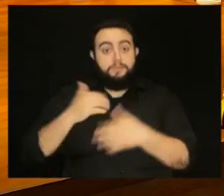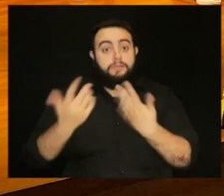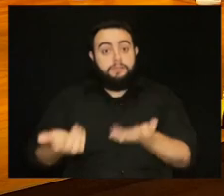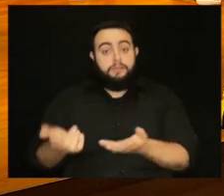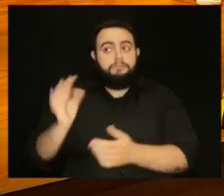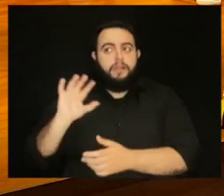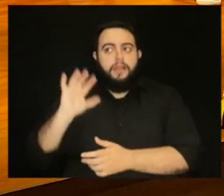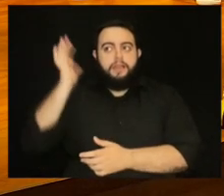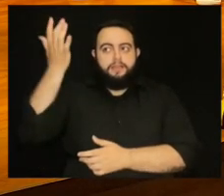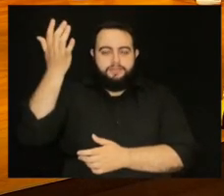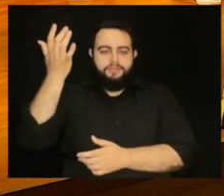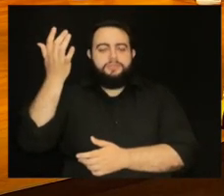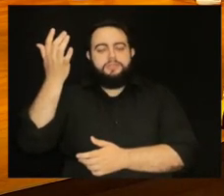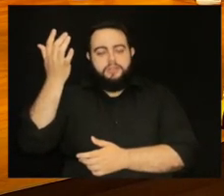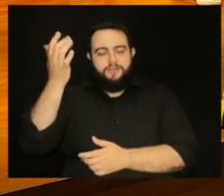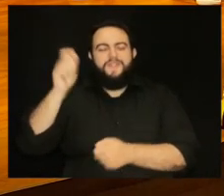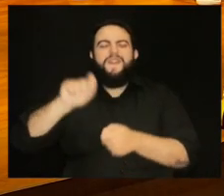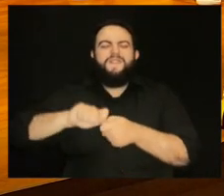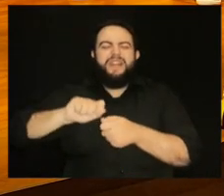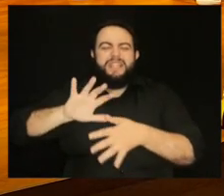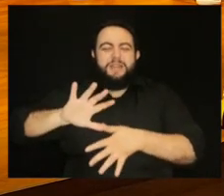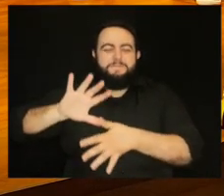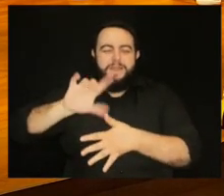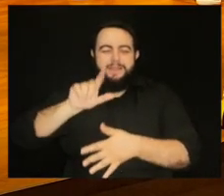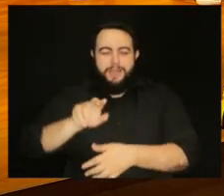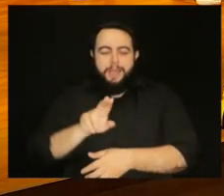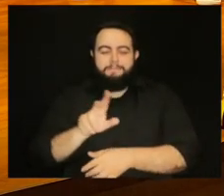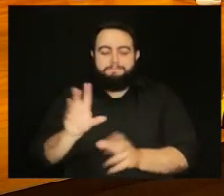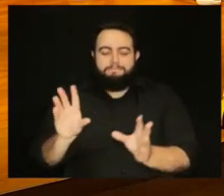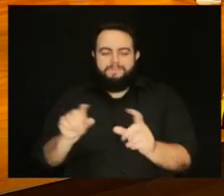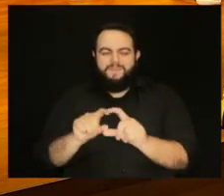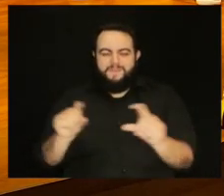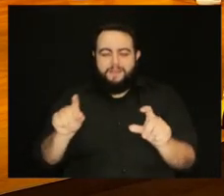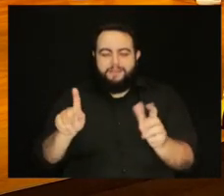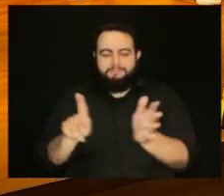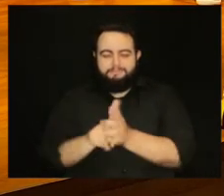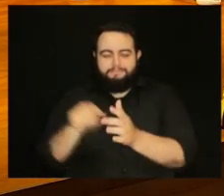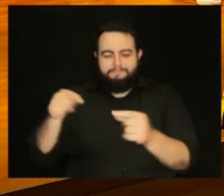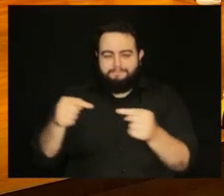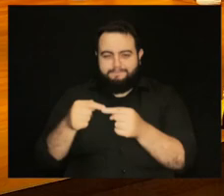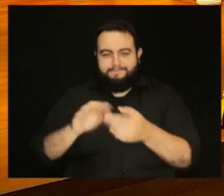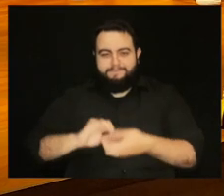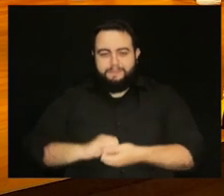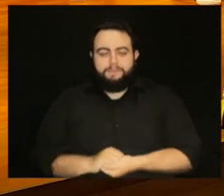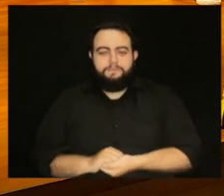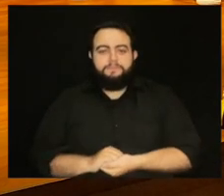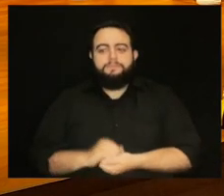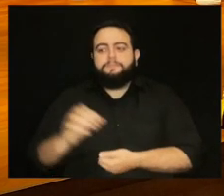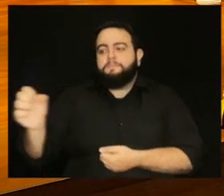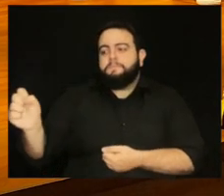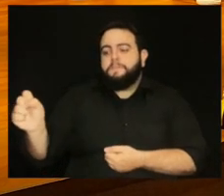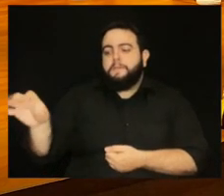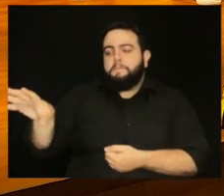América, que era o termo que eles usavam né, Vamos fazer a América. Pega dois irmãos dele